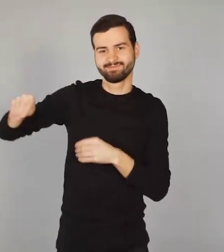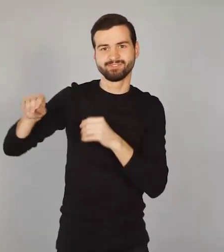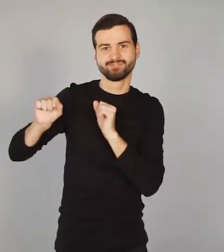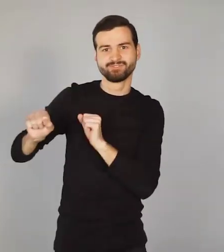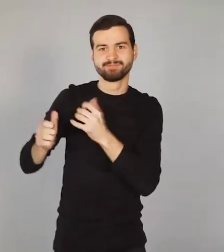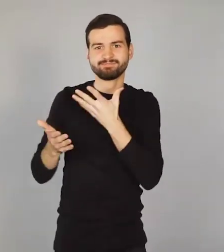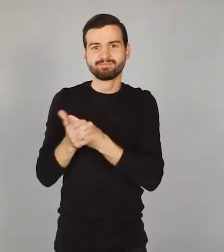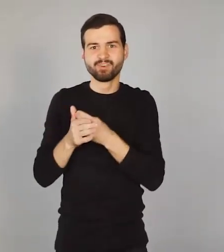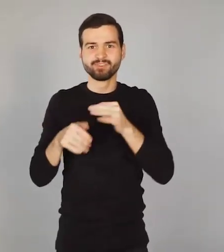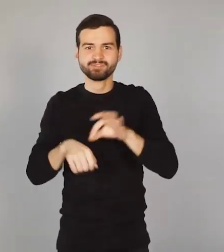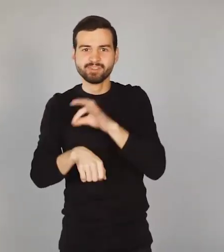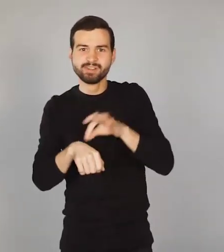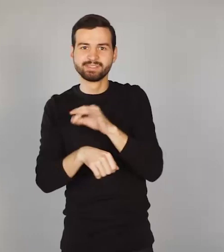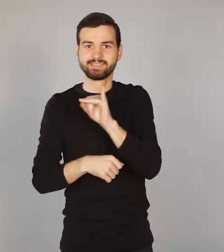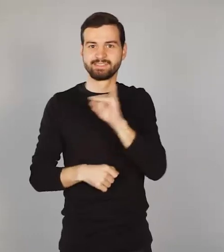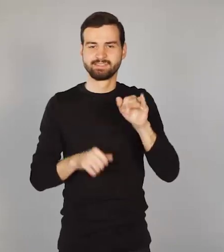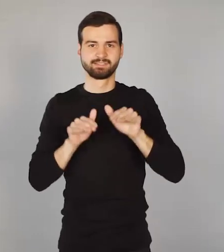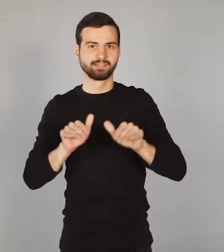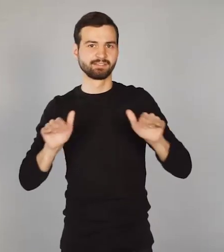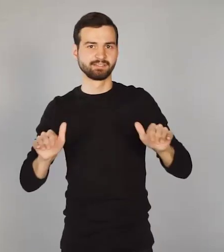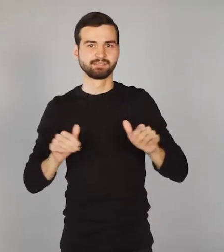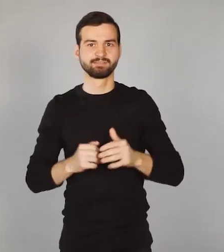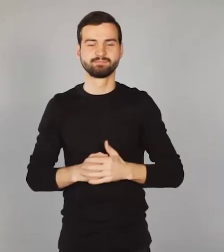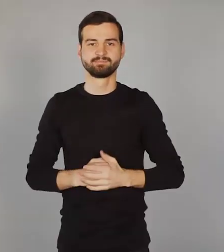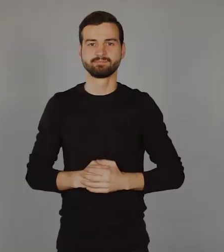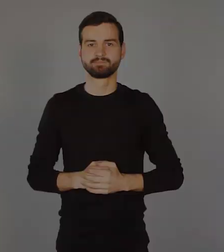он прикрывает жену и детей.